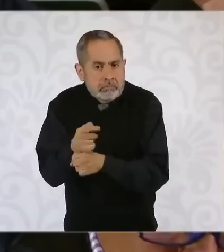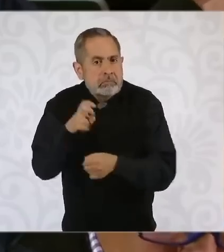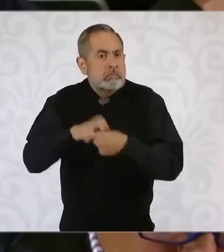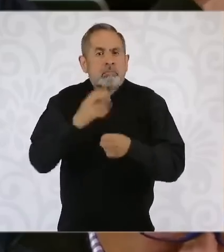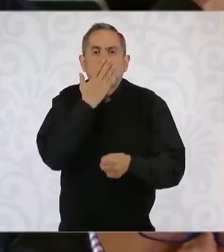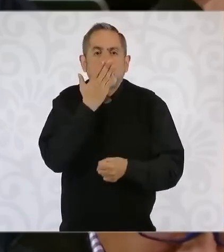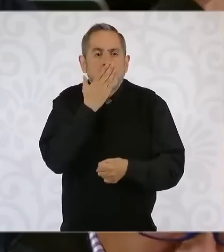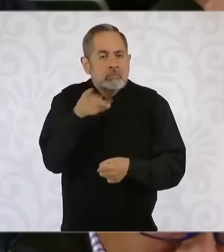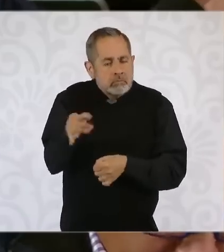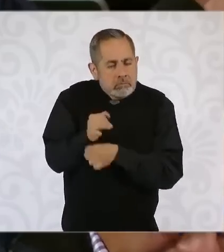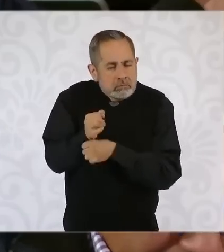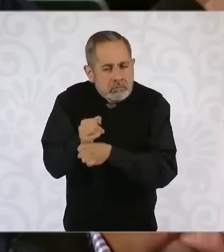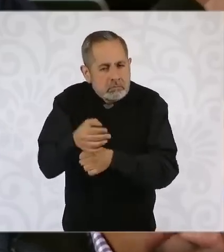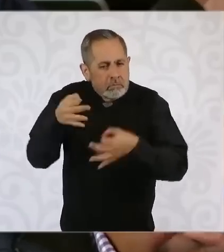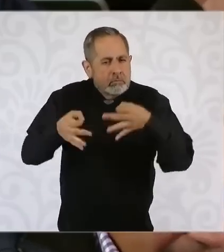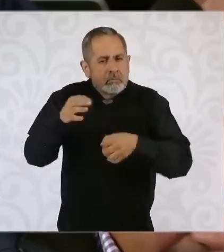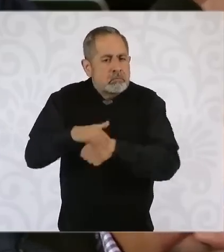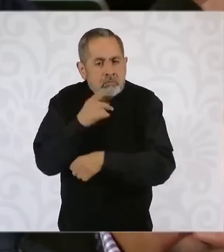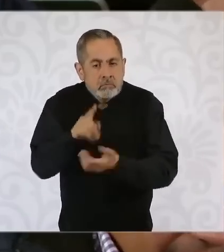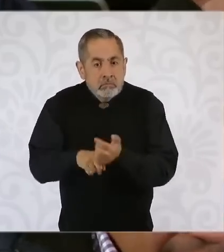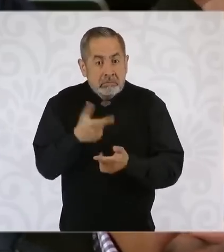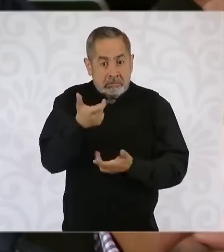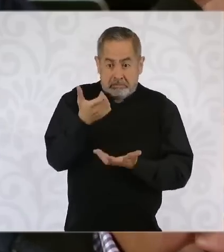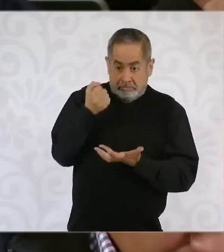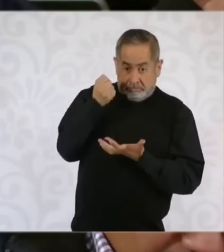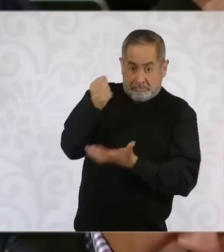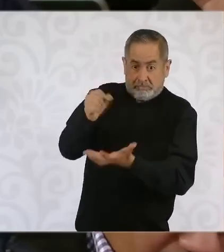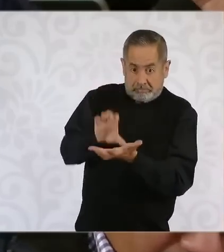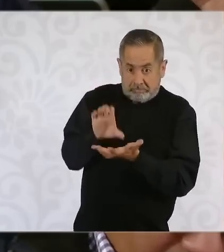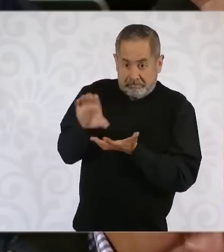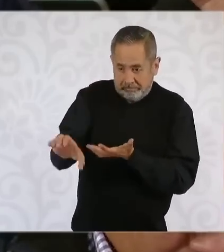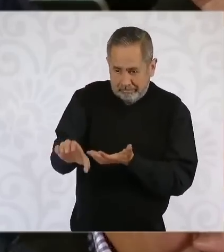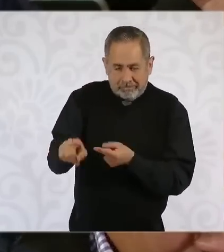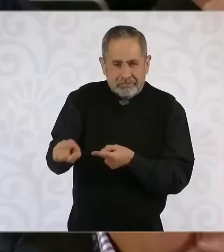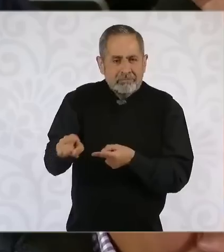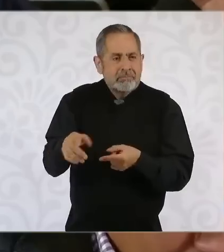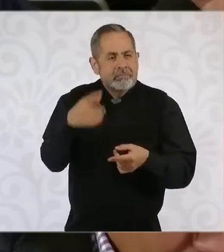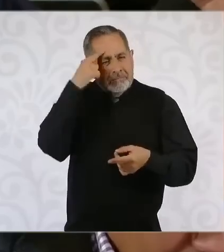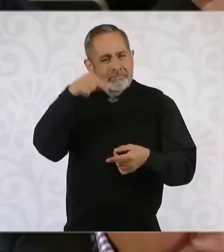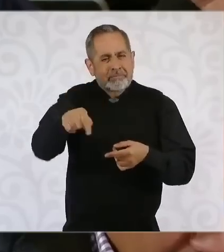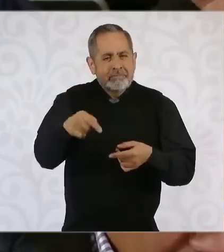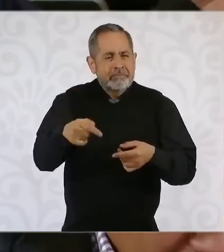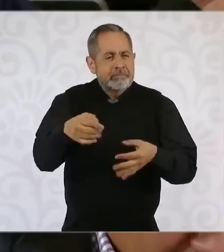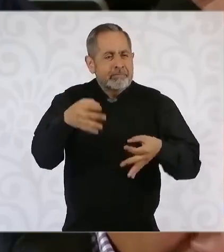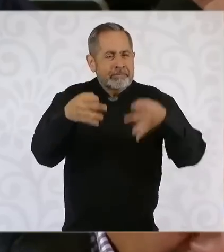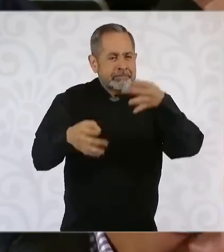eh le dieron el recurso para ejecutar el nuevo sistema de Justicia penal y no lo hizo hasta la